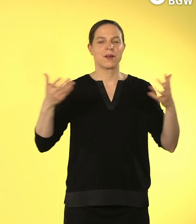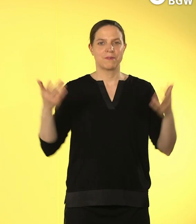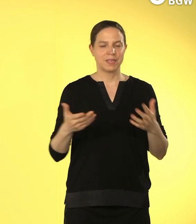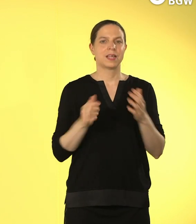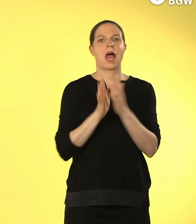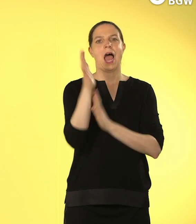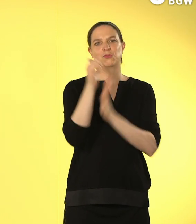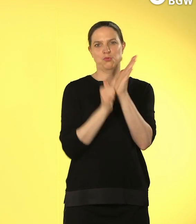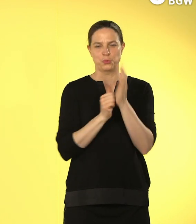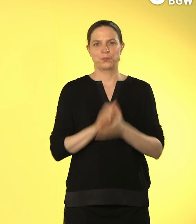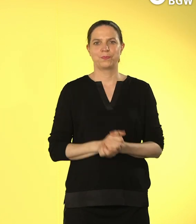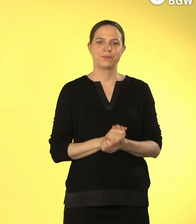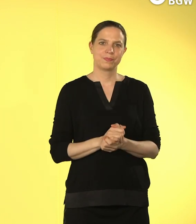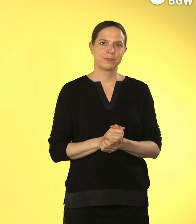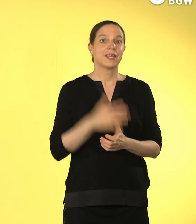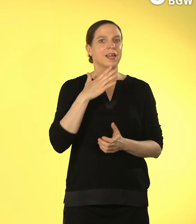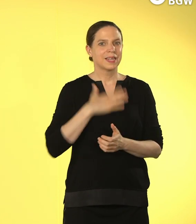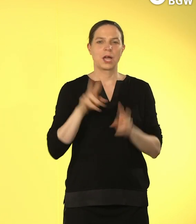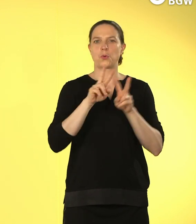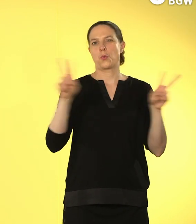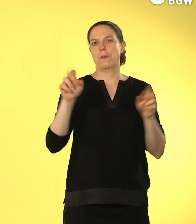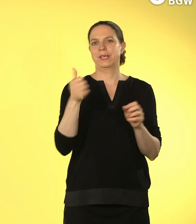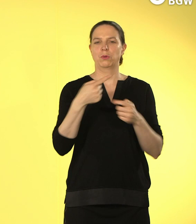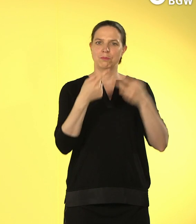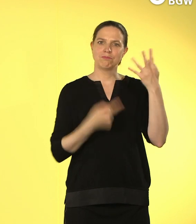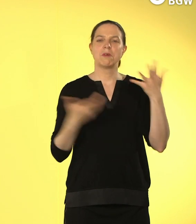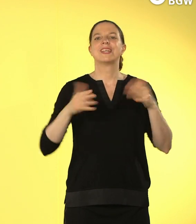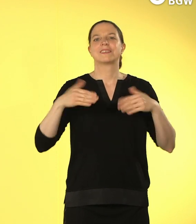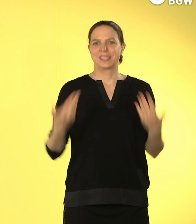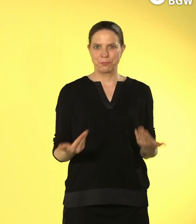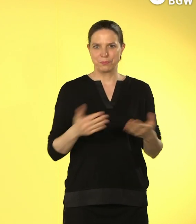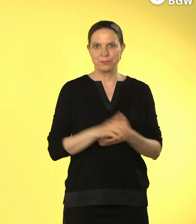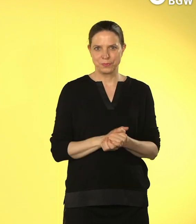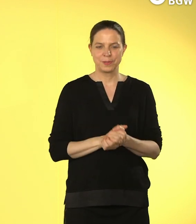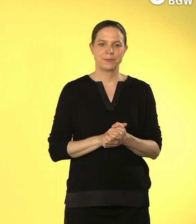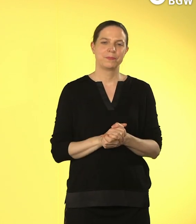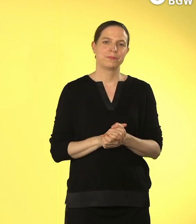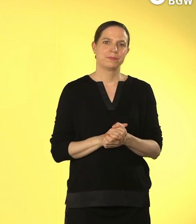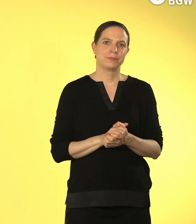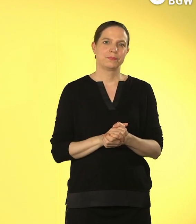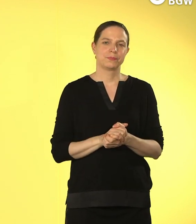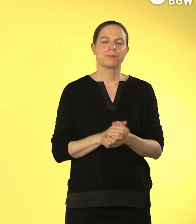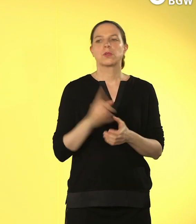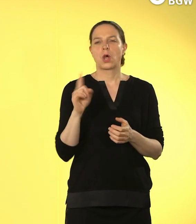Ich gebe Ihnen einen kurzen Überblick über verschiedene Handschuhe und Materialien.